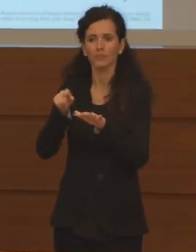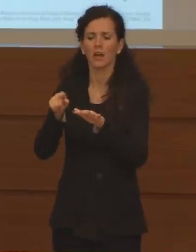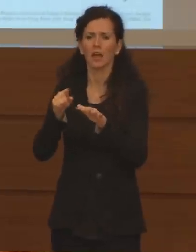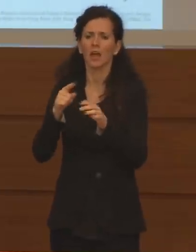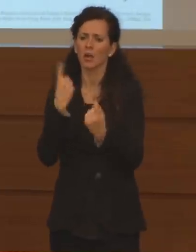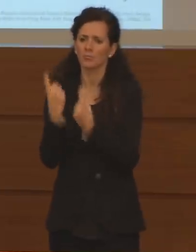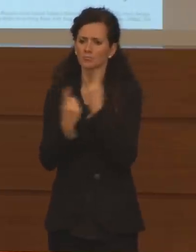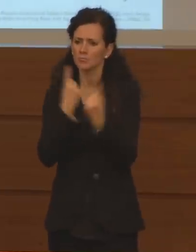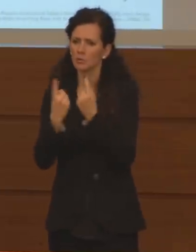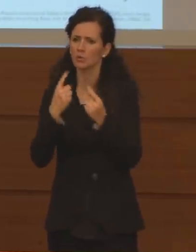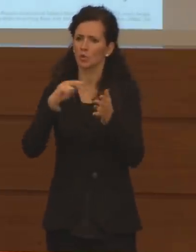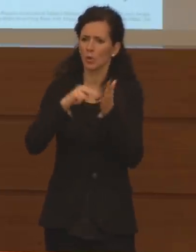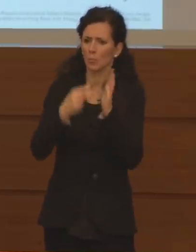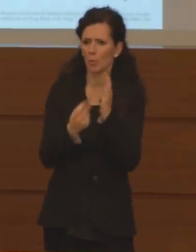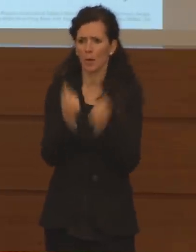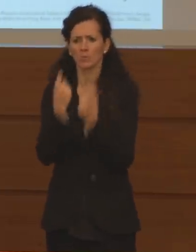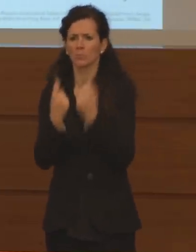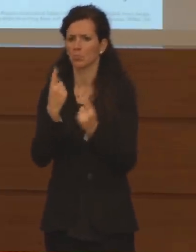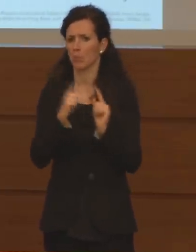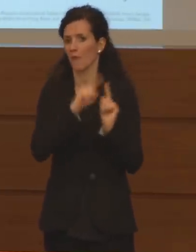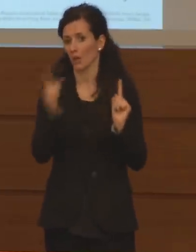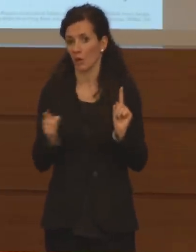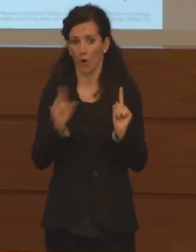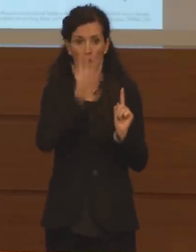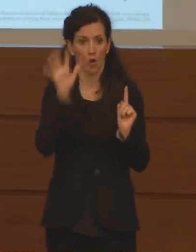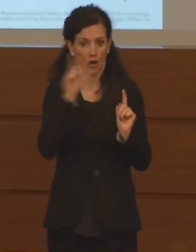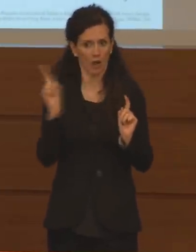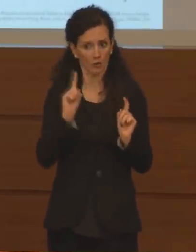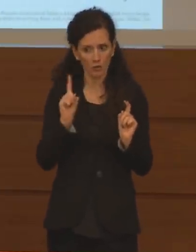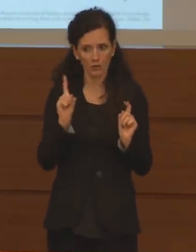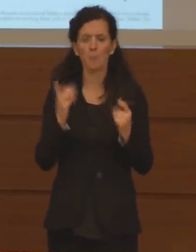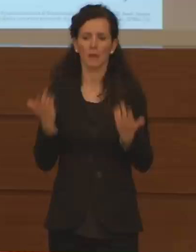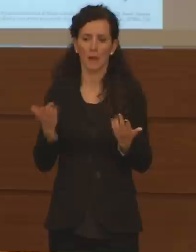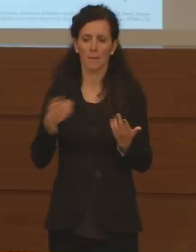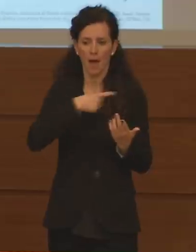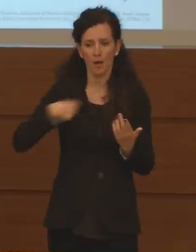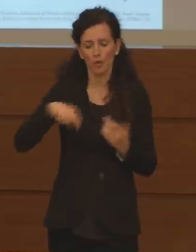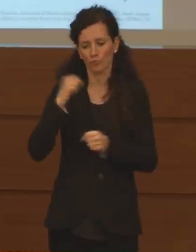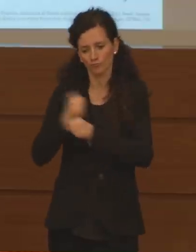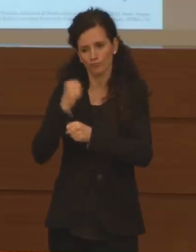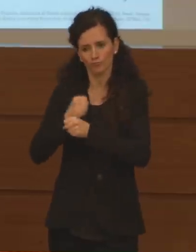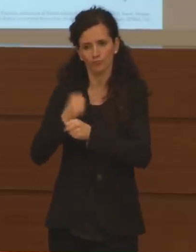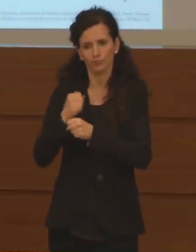stiamo lavorando per tutto quello che può servire per gli operatori sanitari e